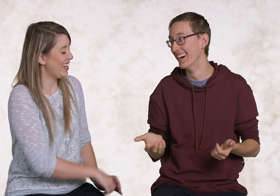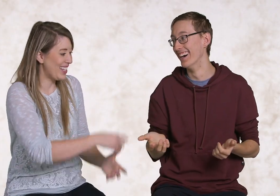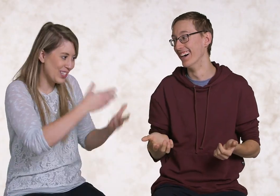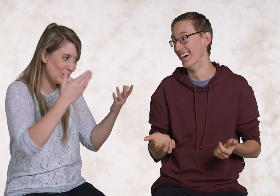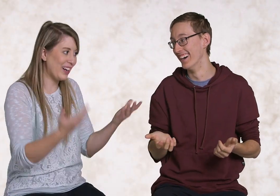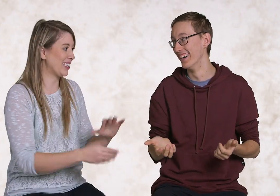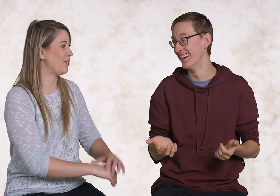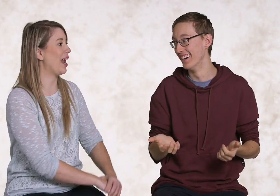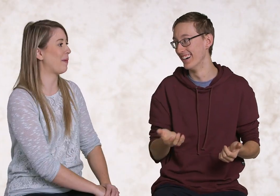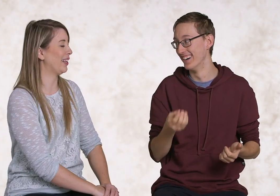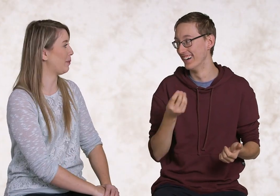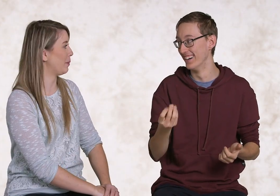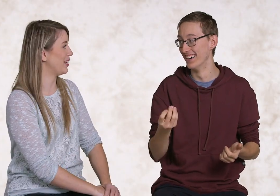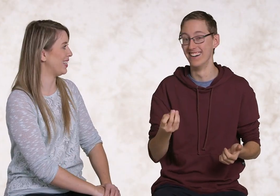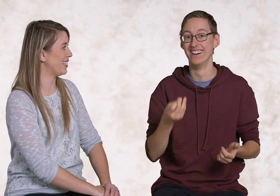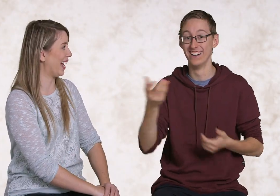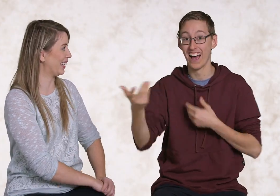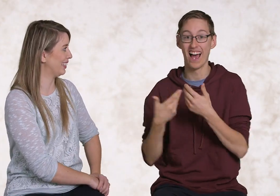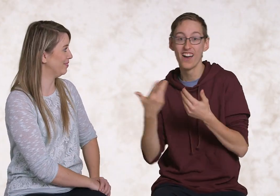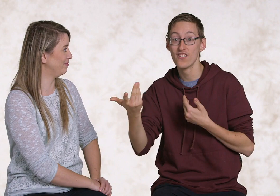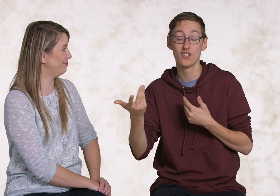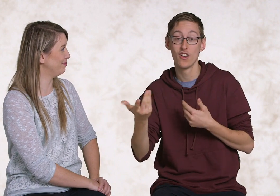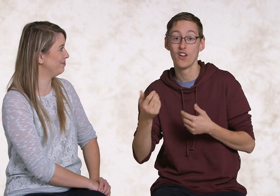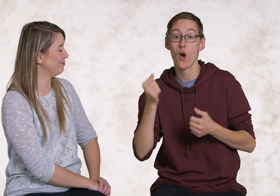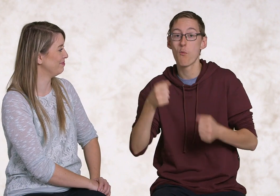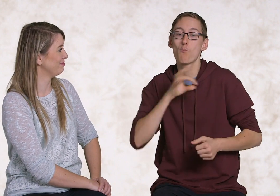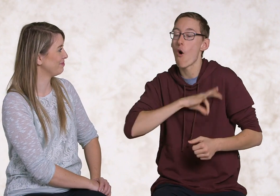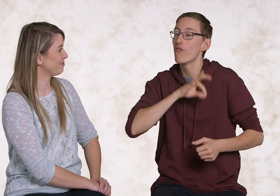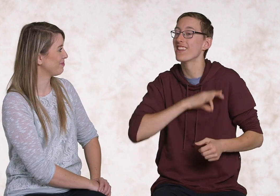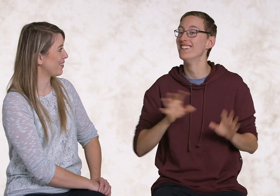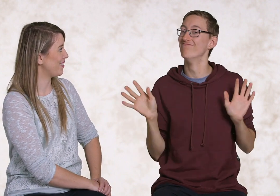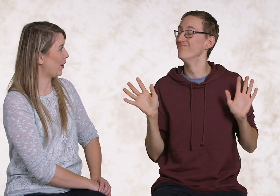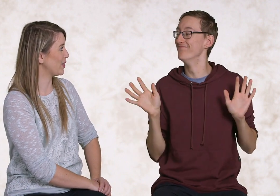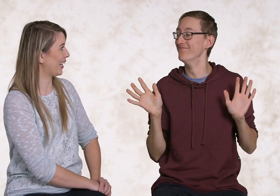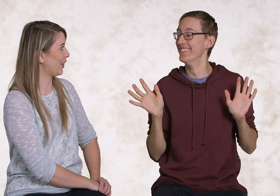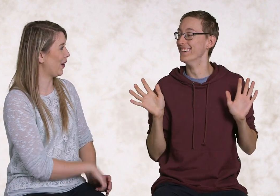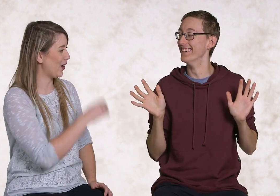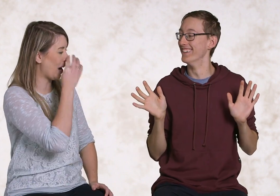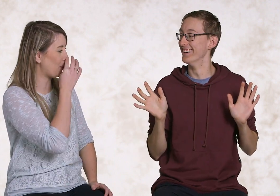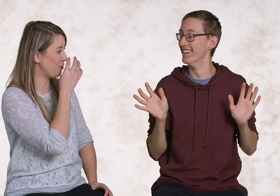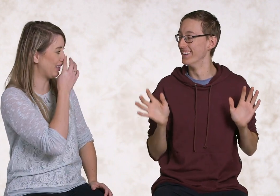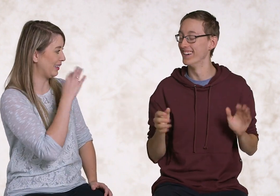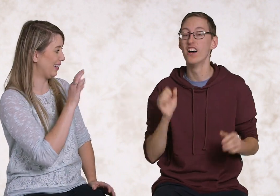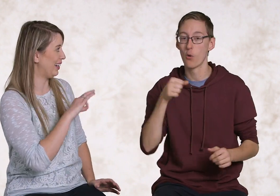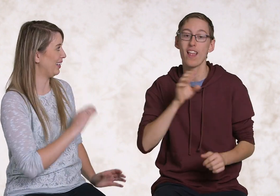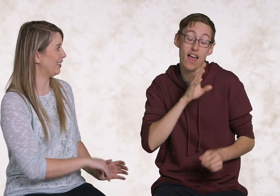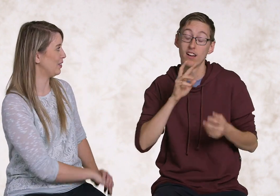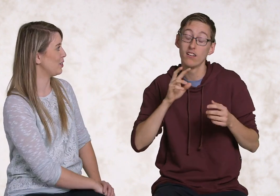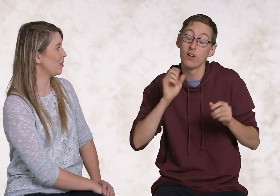Souvent, ce qu'ils veulent apprendre en premier, c'est les sacres. Ça fait qu'on dirait qu'ils en profitent de sacrer